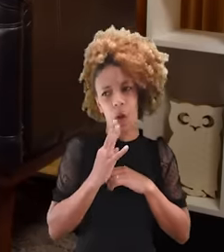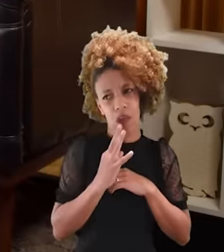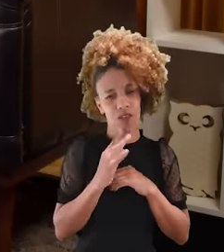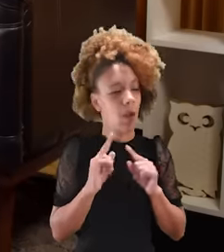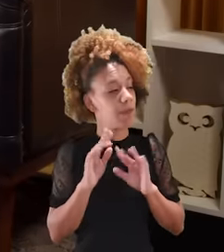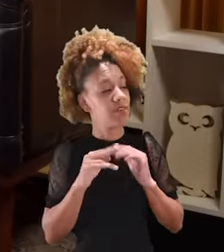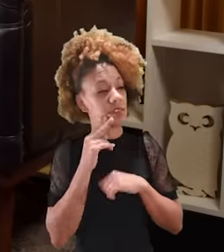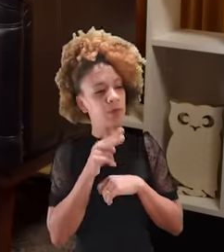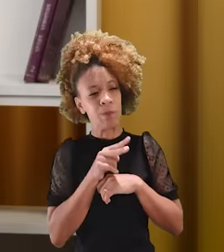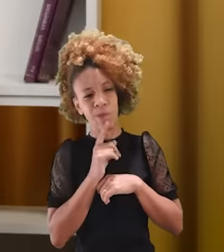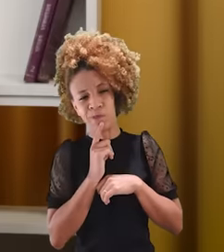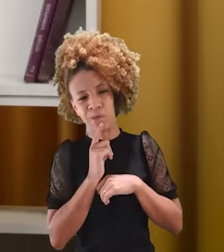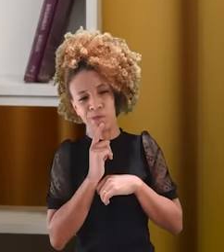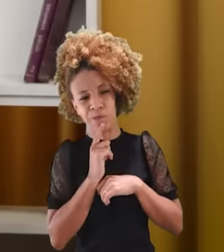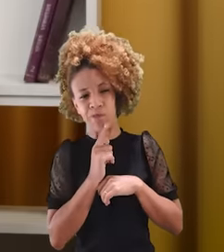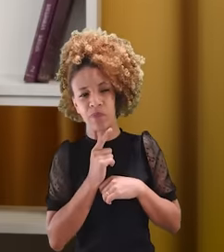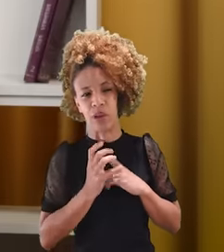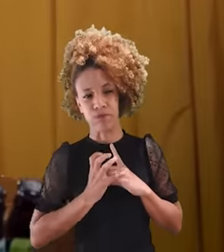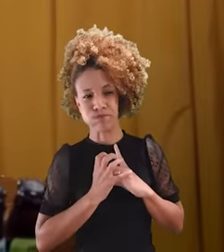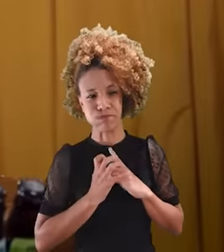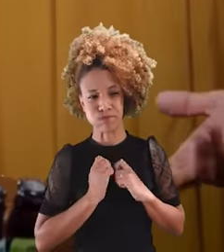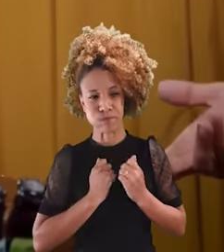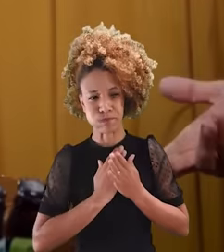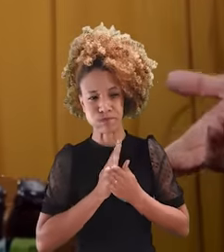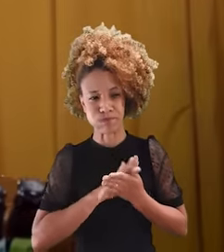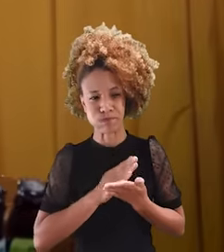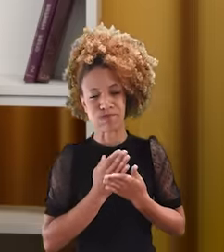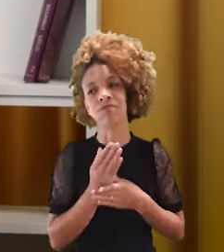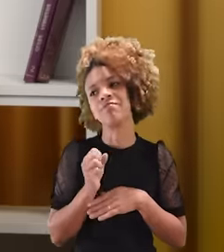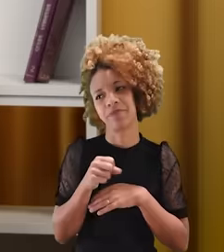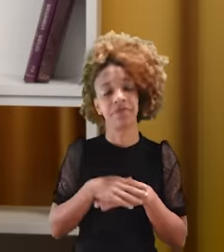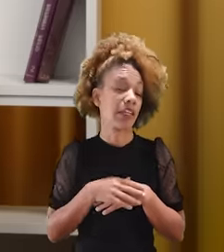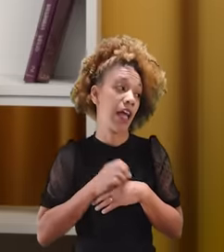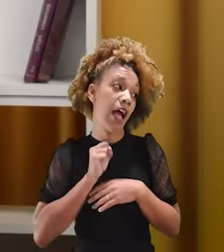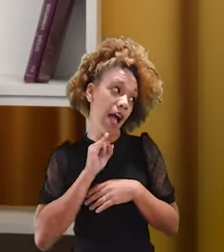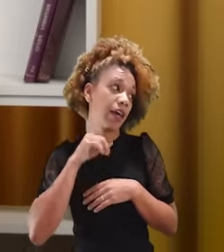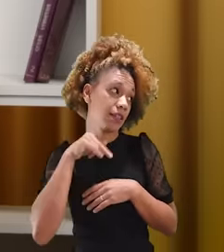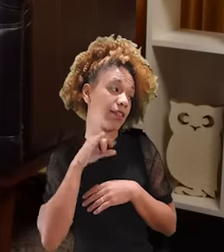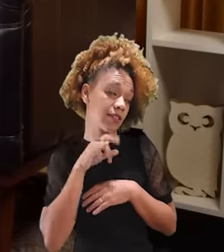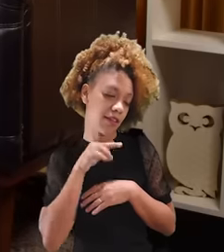às vezes olha pro homem e fala deve estar apertado sim a insider resolveu esse problema sim inclusive